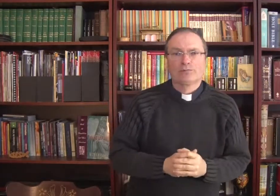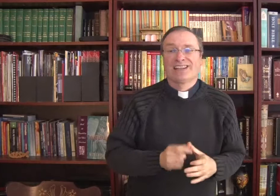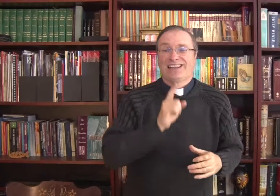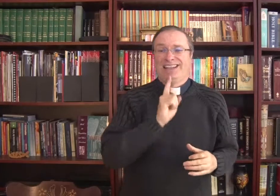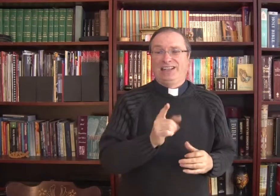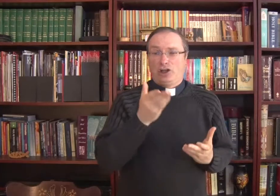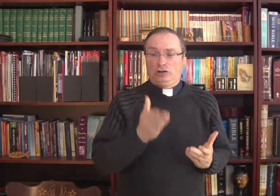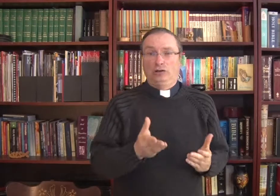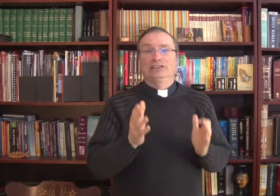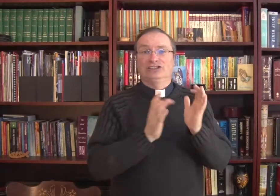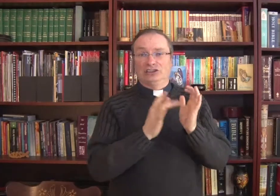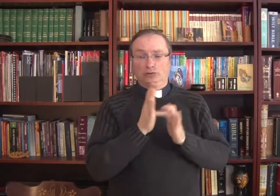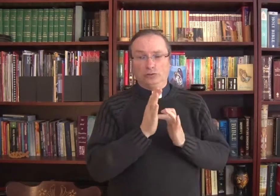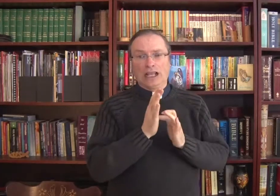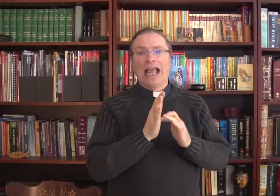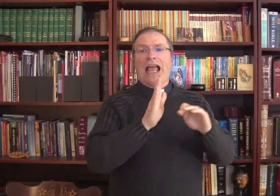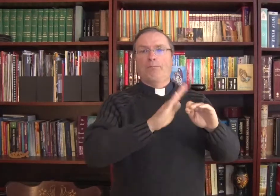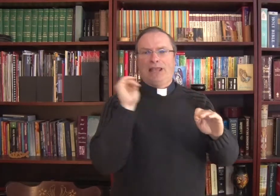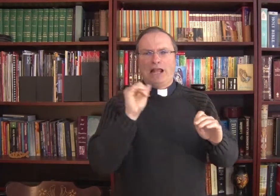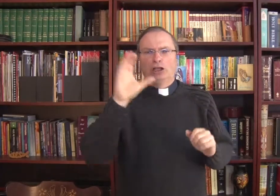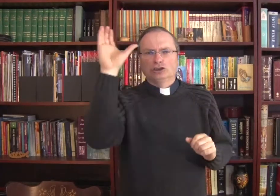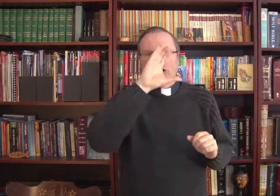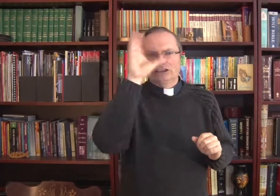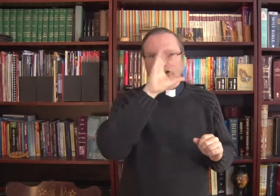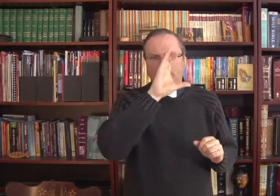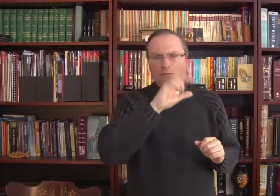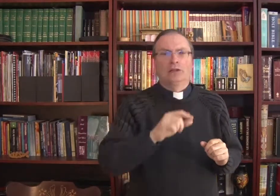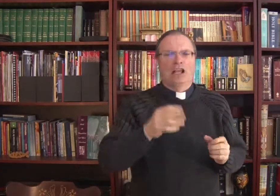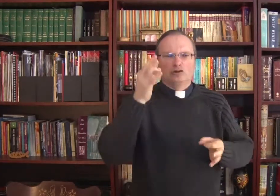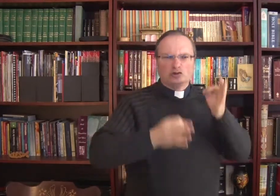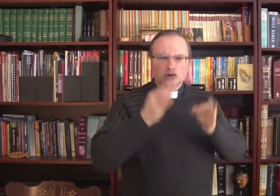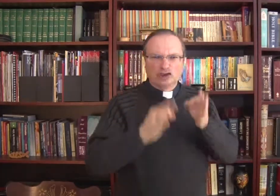C’est ce que Jésus appelle chercher à juger